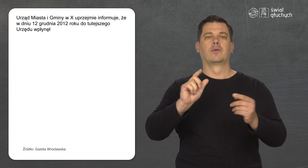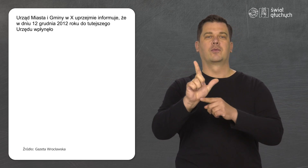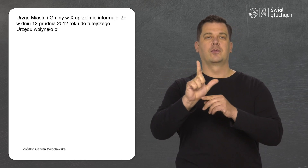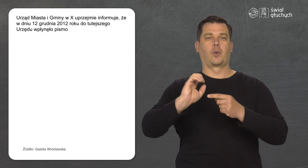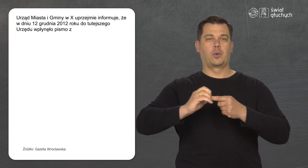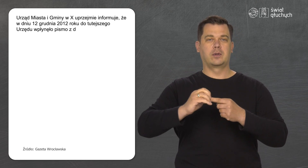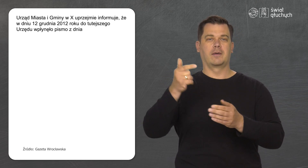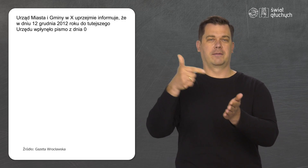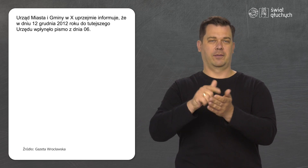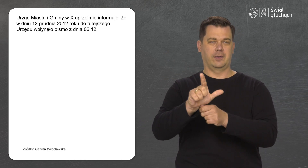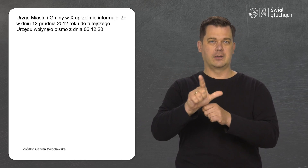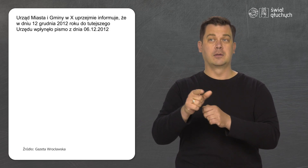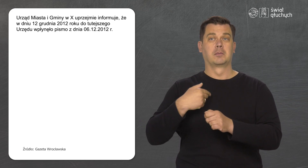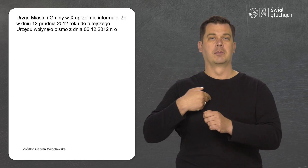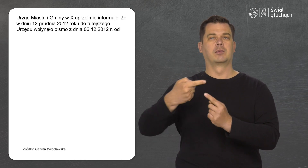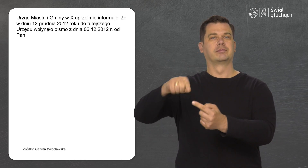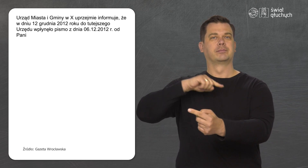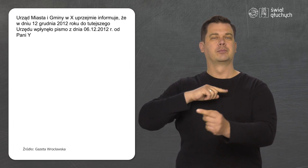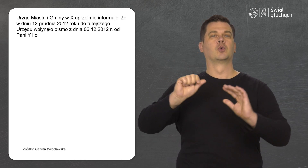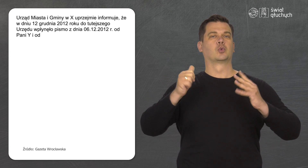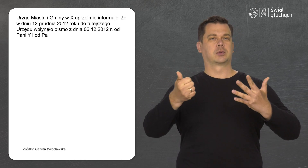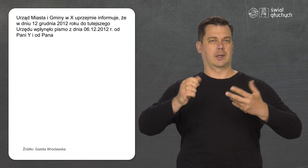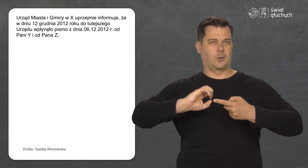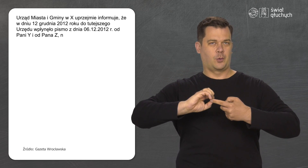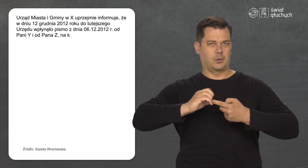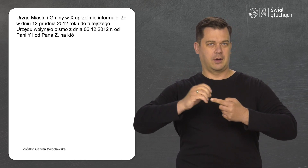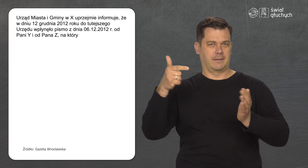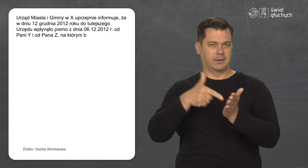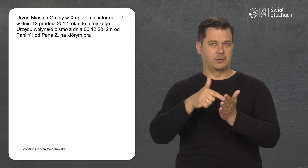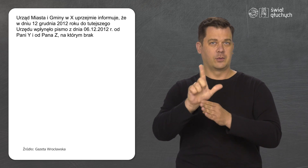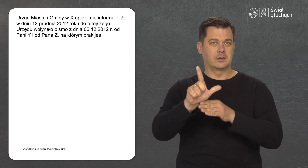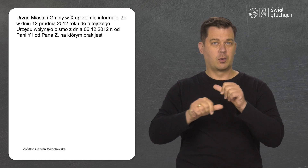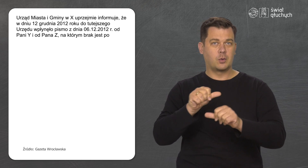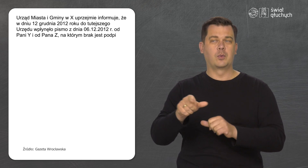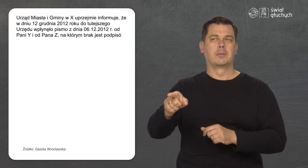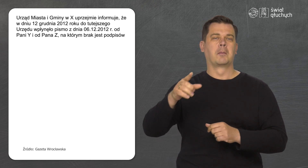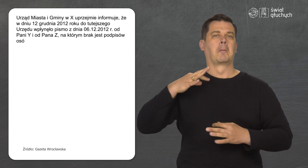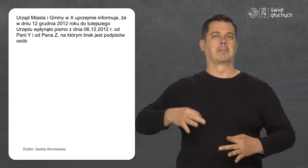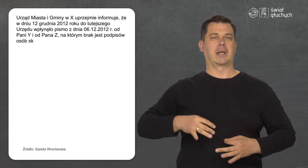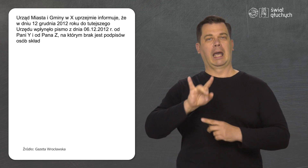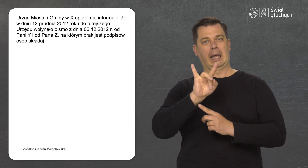do tutejszego Urzędu wpłynęło pismo z dnia 06.12.2012 r. od Pani Y i od Pana Z,